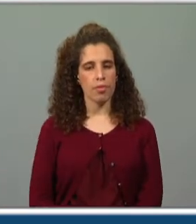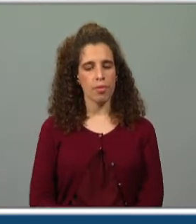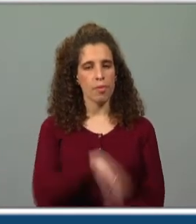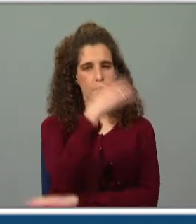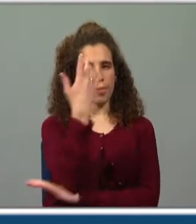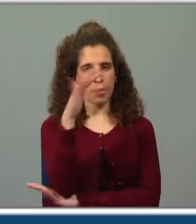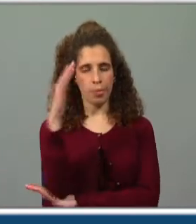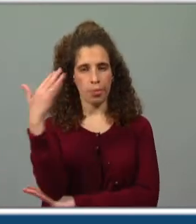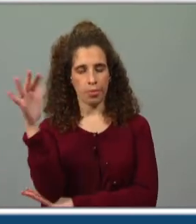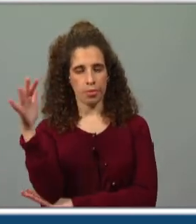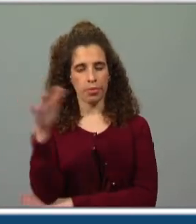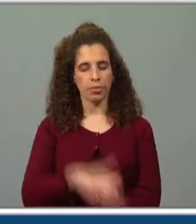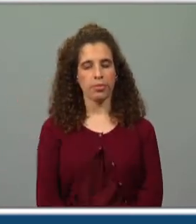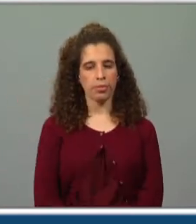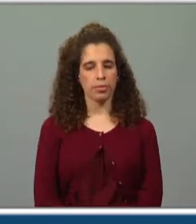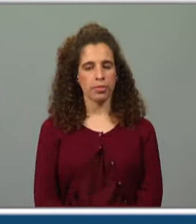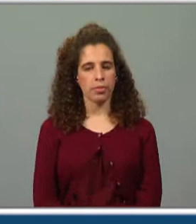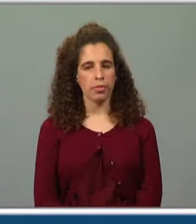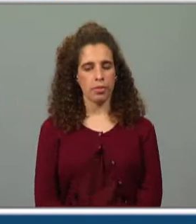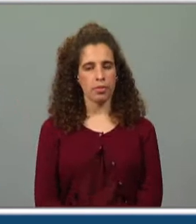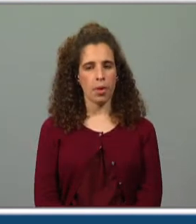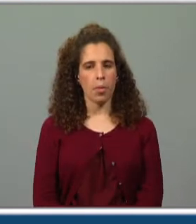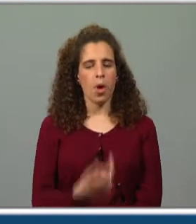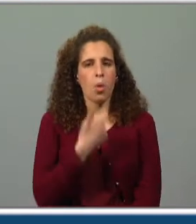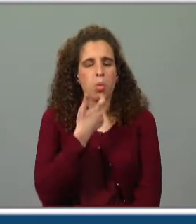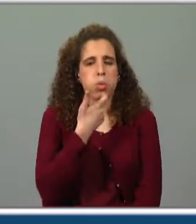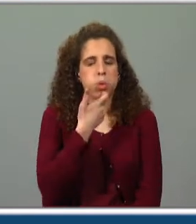árvore uma árvore que tem muitas ou poucas folhas 樹 一棵有很多或幾片葉子